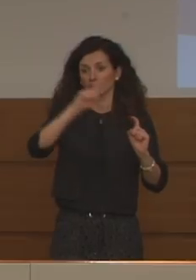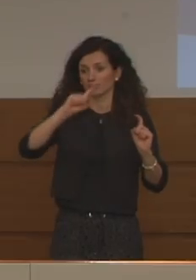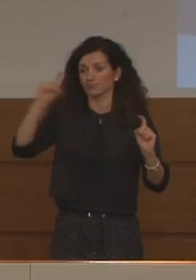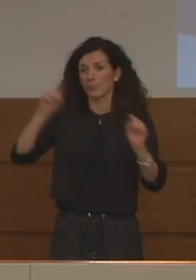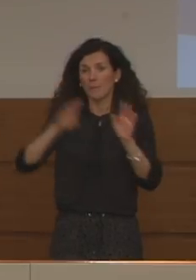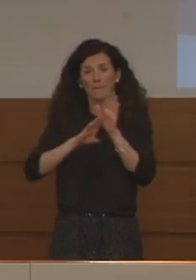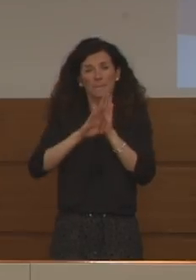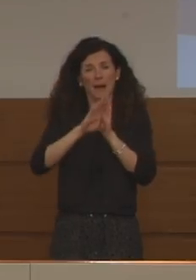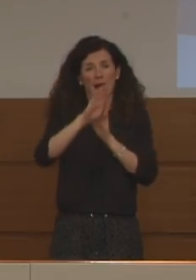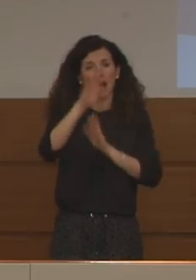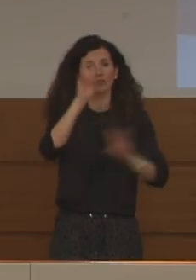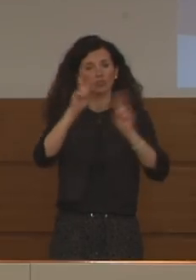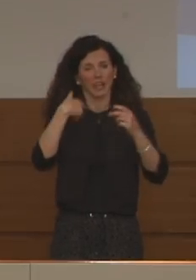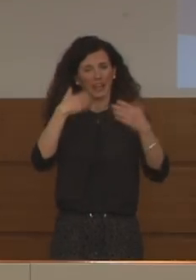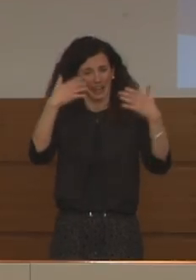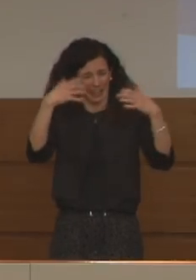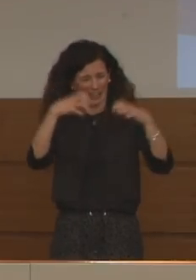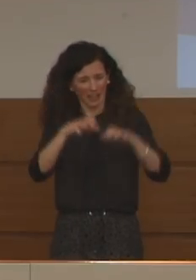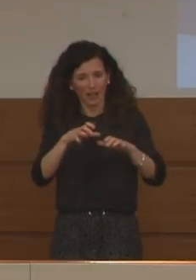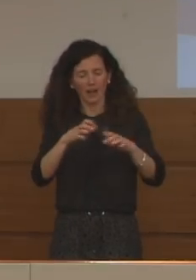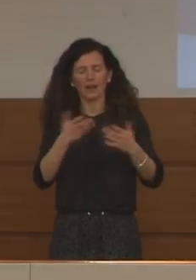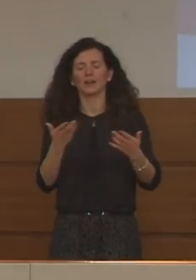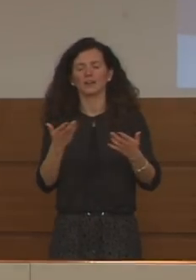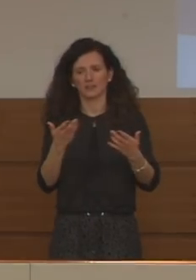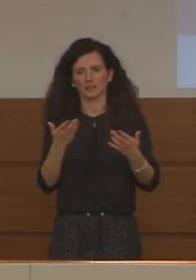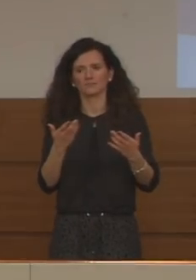ovviamente il picco, quindi garantire a più persone, ce lo siamo detti, di avere